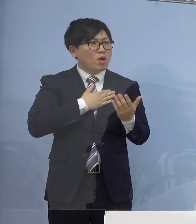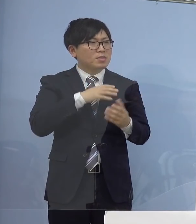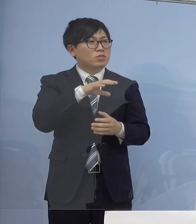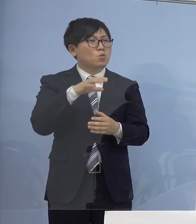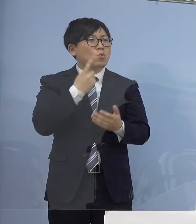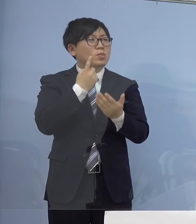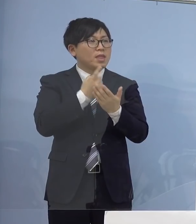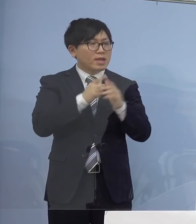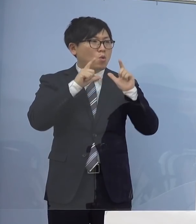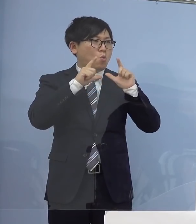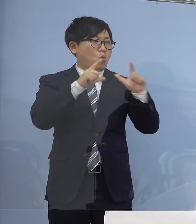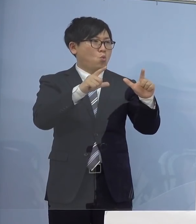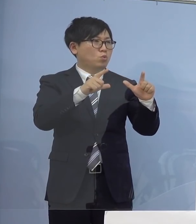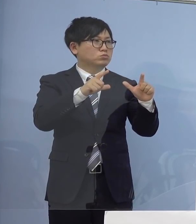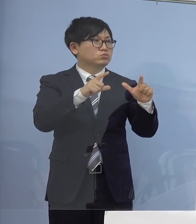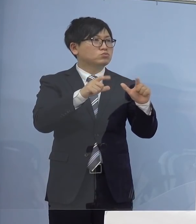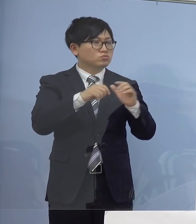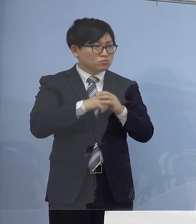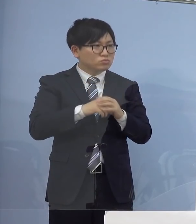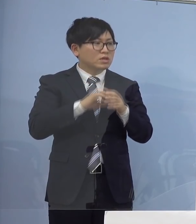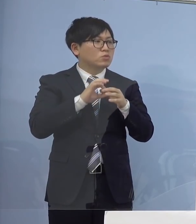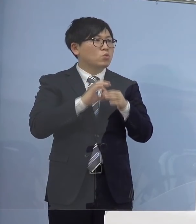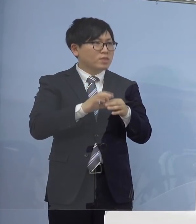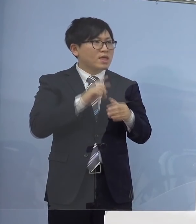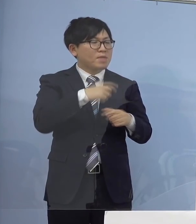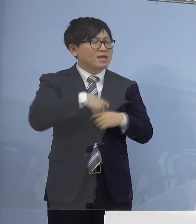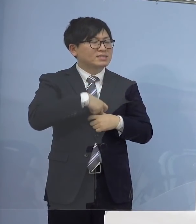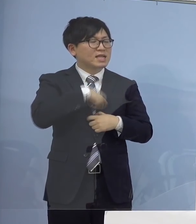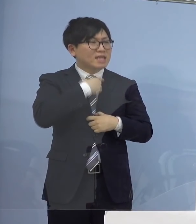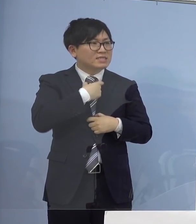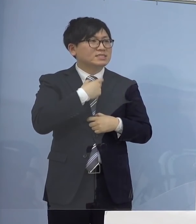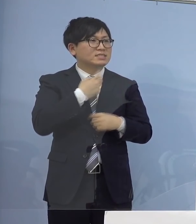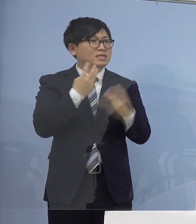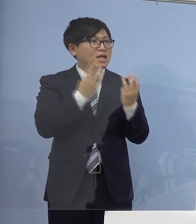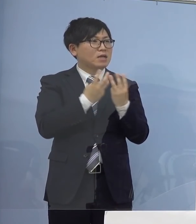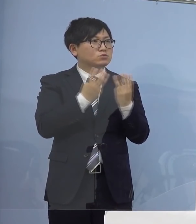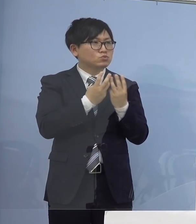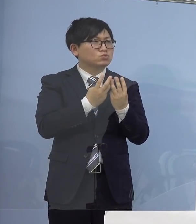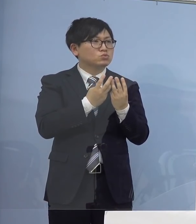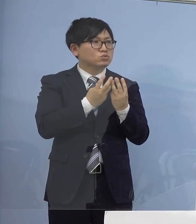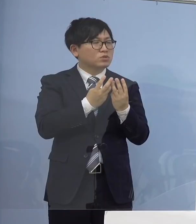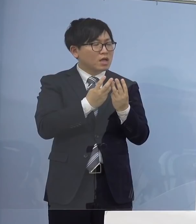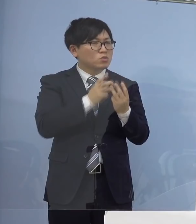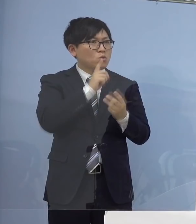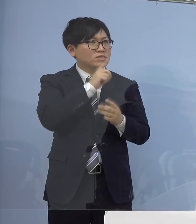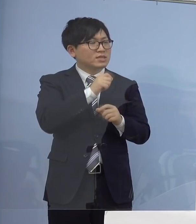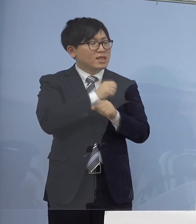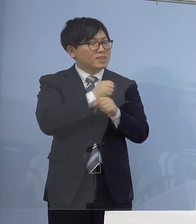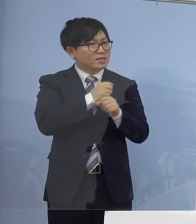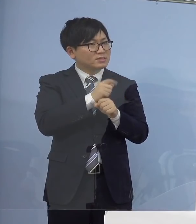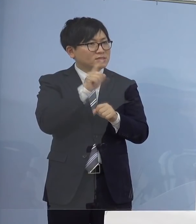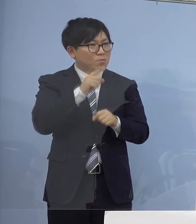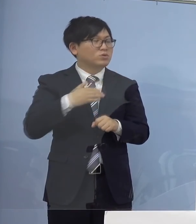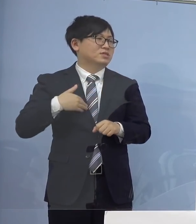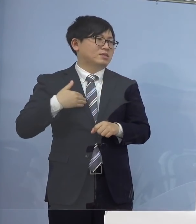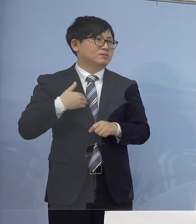そこは不精緻な数値というわけではありませんので その点はご理解を賜ればと思っています